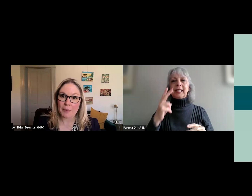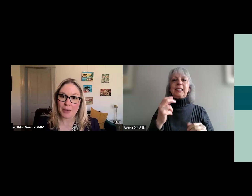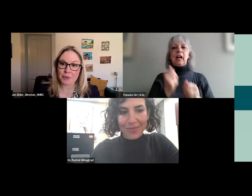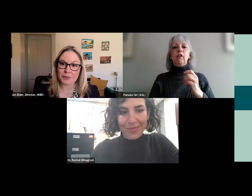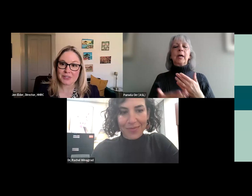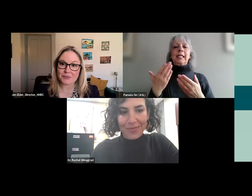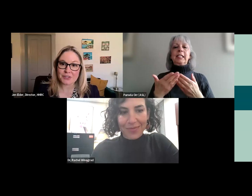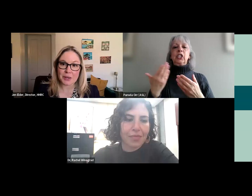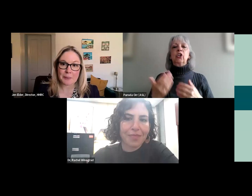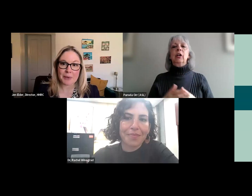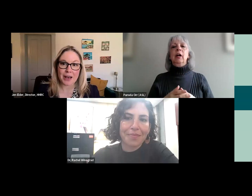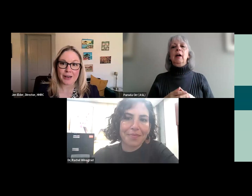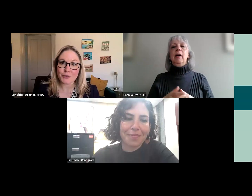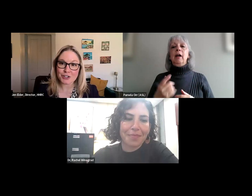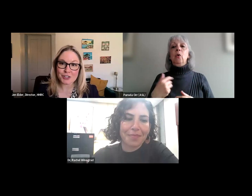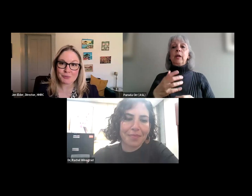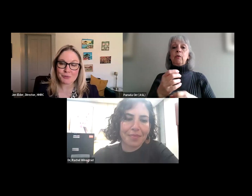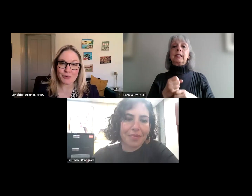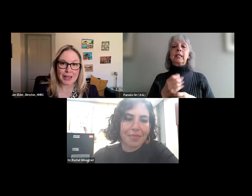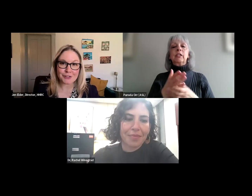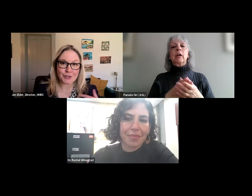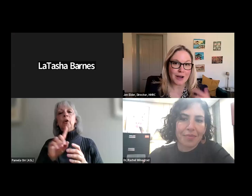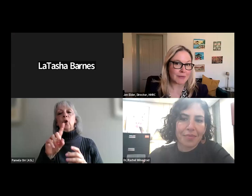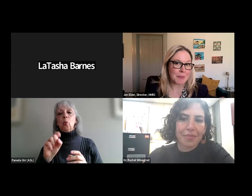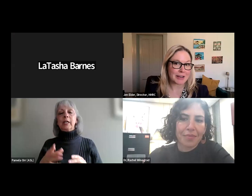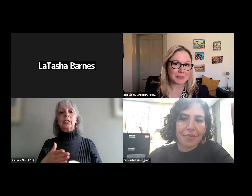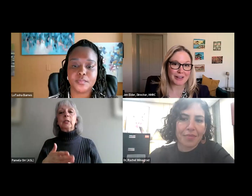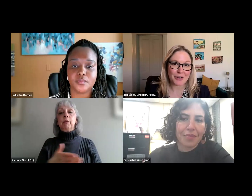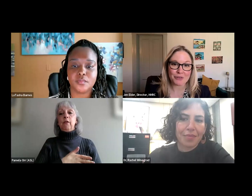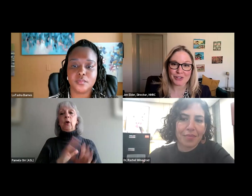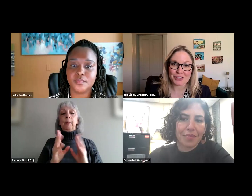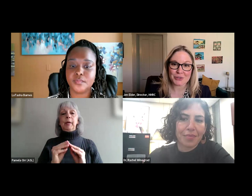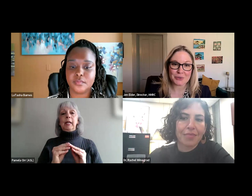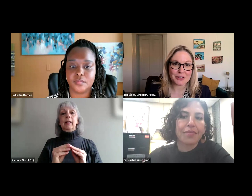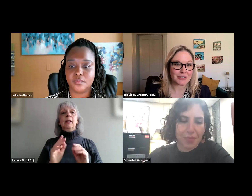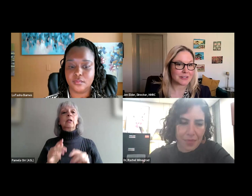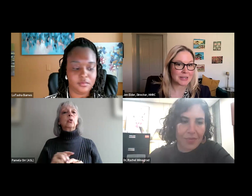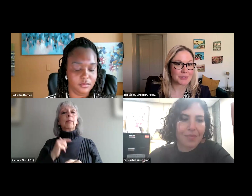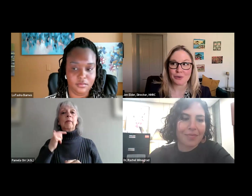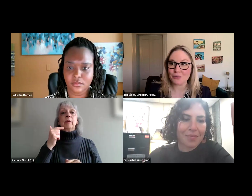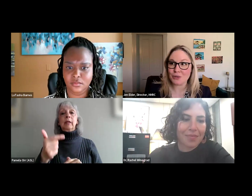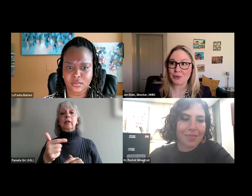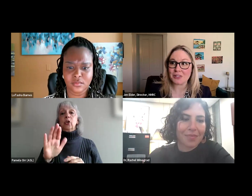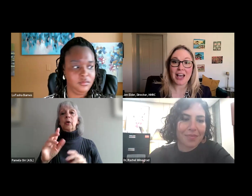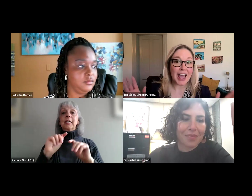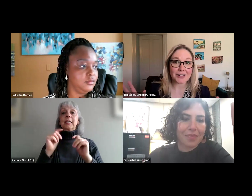ya recibimos algunas preguntas, así que se las pasaré a sus equipos para que las revisen